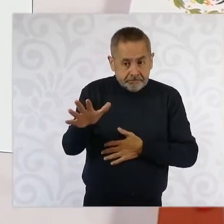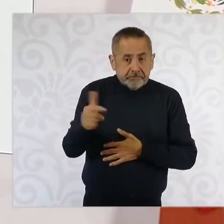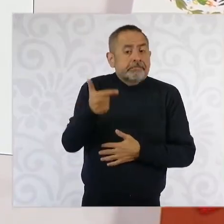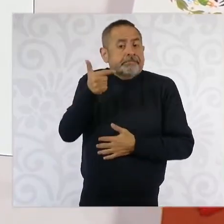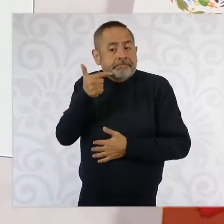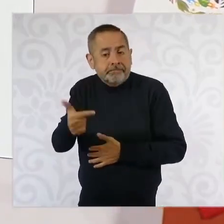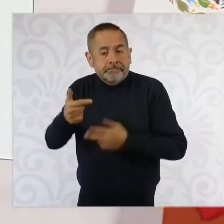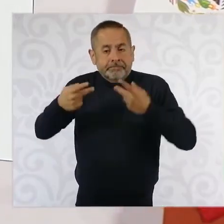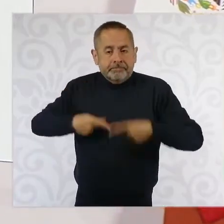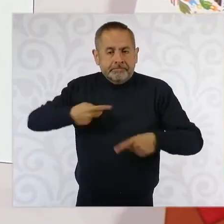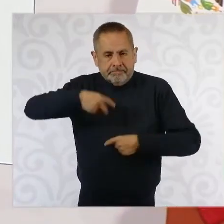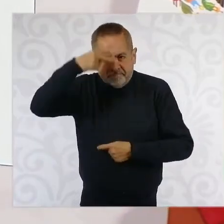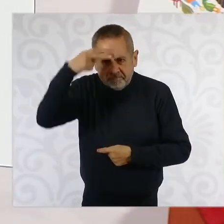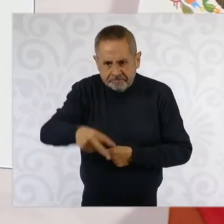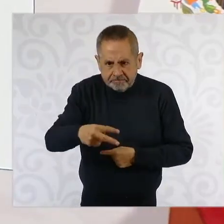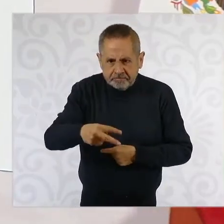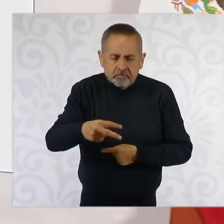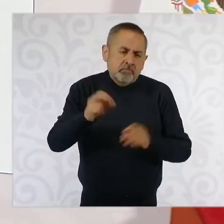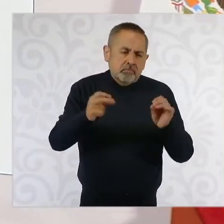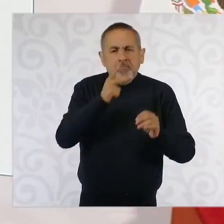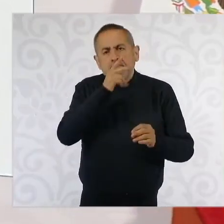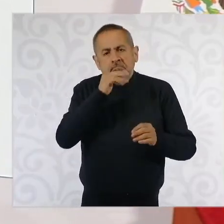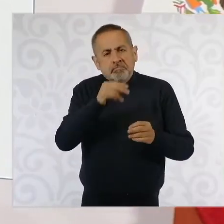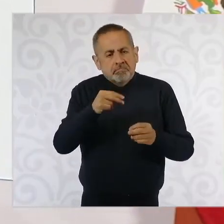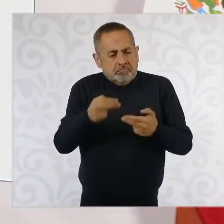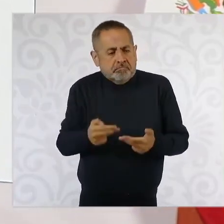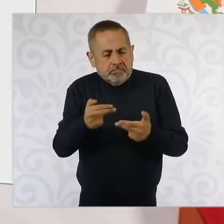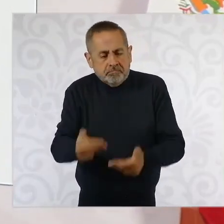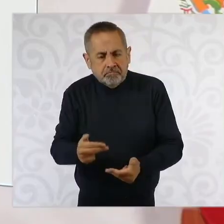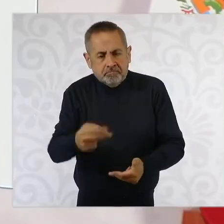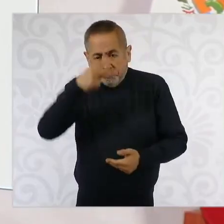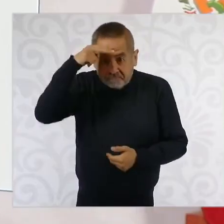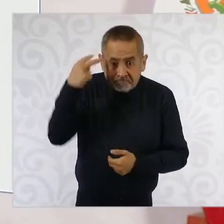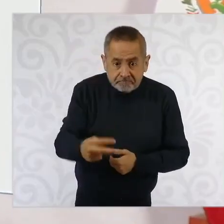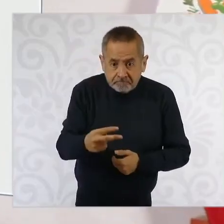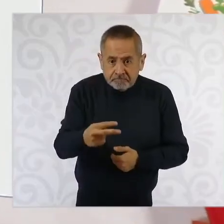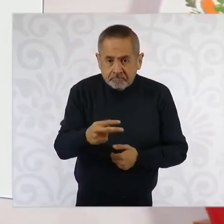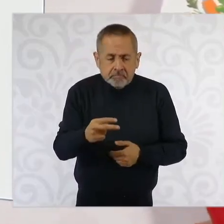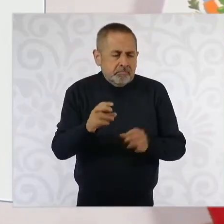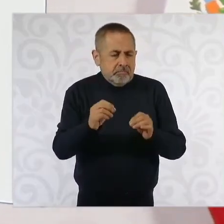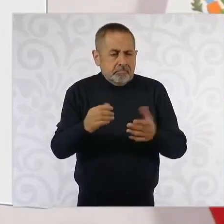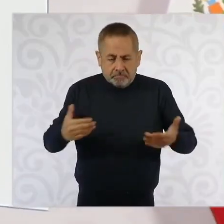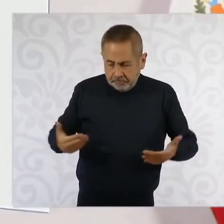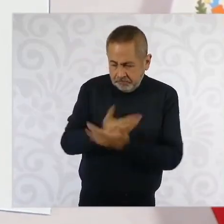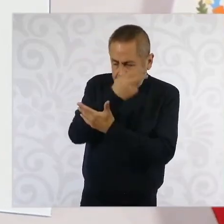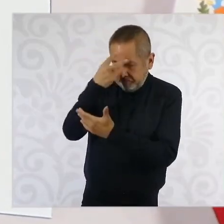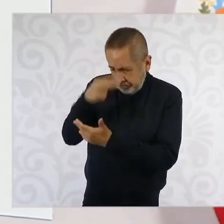o sea de primera o de segunda generación quiere decir o nacieron en México o nacieron en Estados